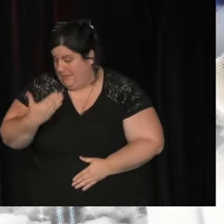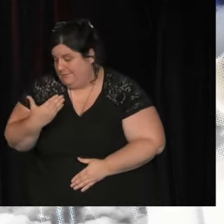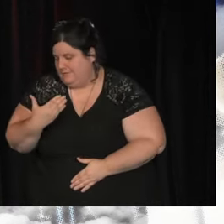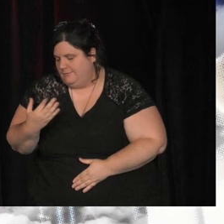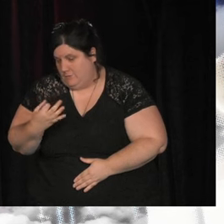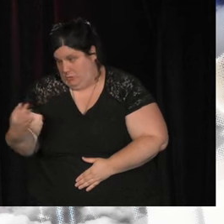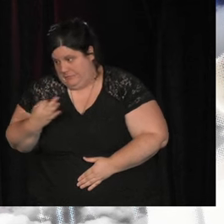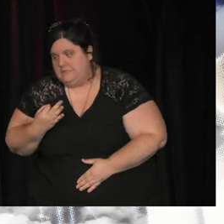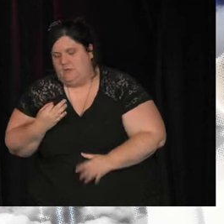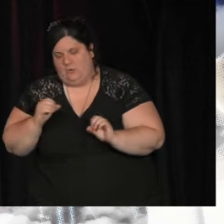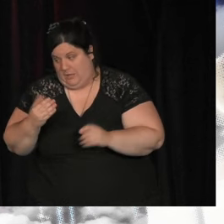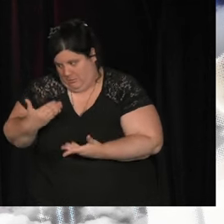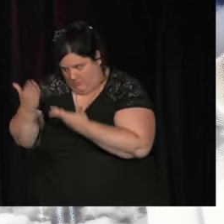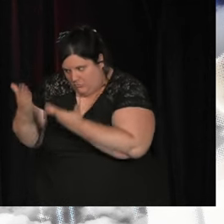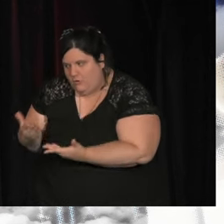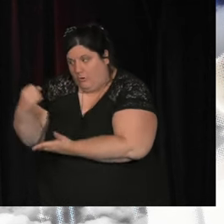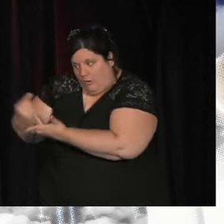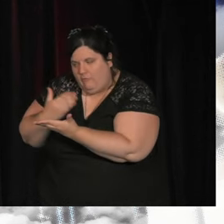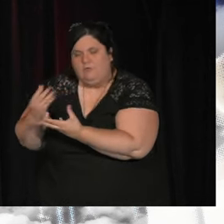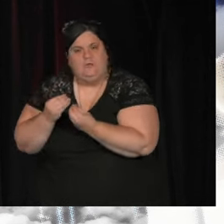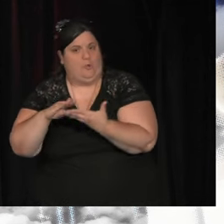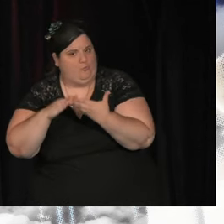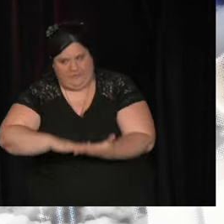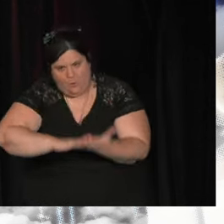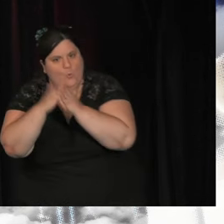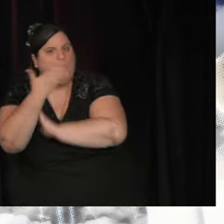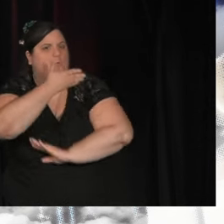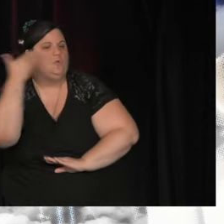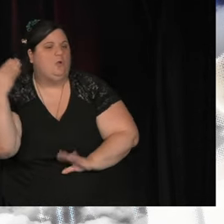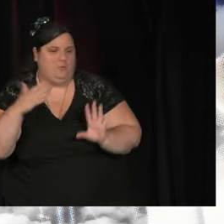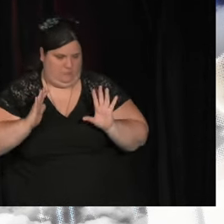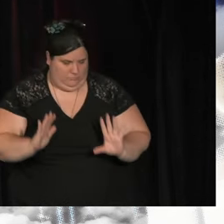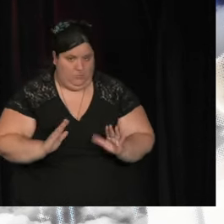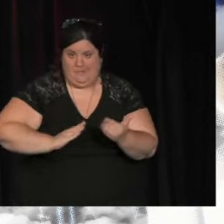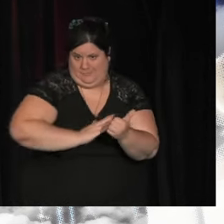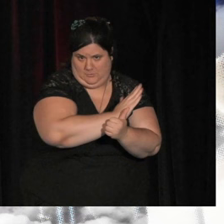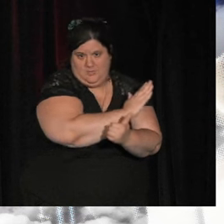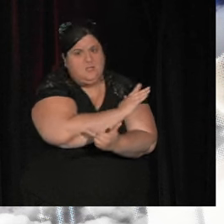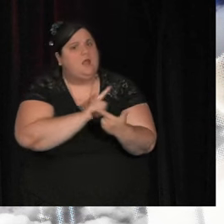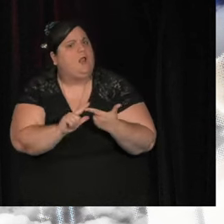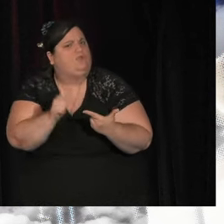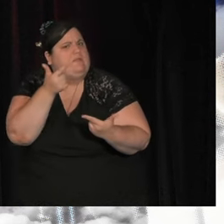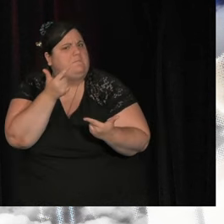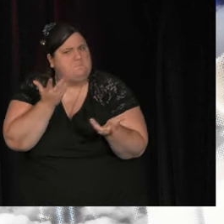Grâce à vous, la communauté avance, etc." Il y avait cet aspect-là et il y avait l'aspect des endorsements, ça, tu dois plus connaître que moi